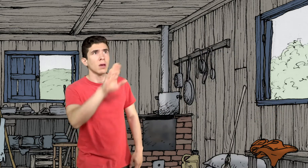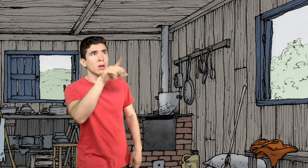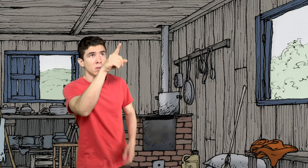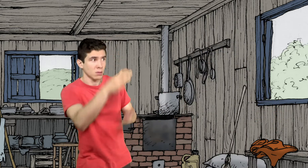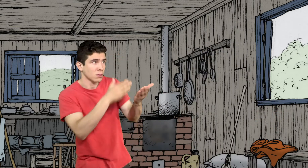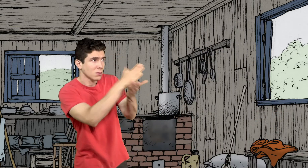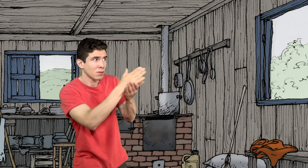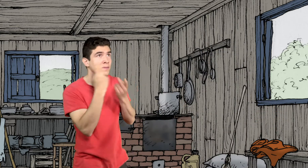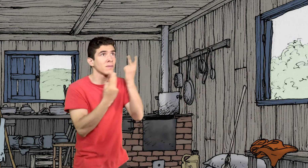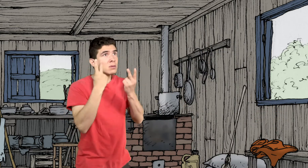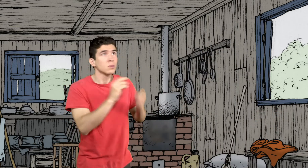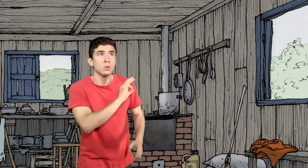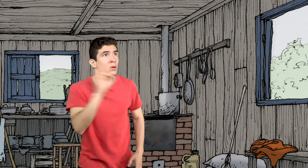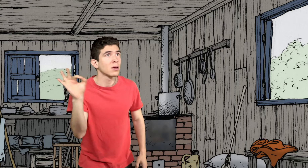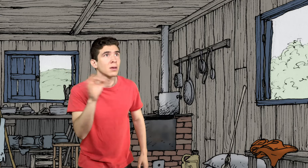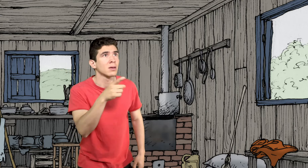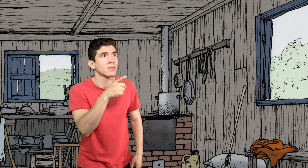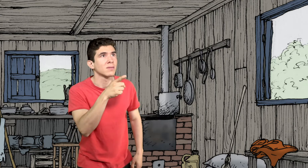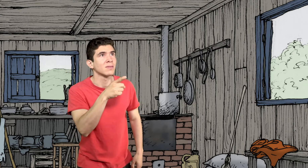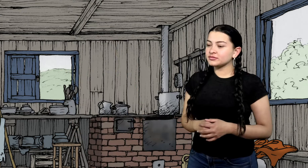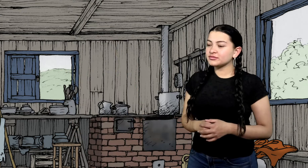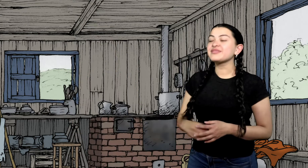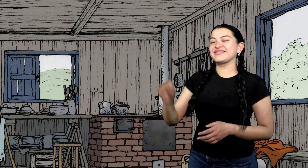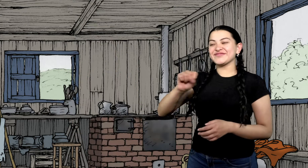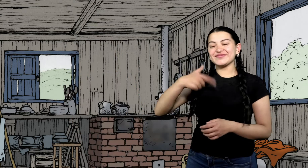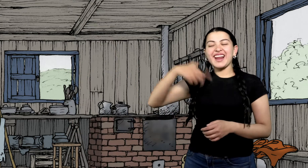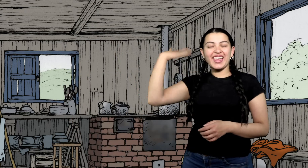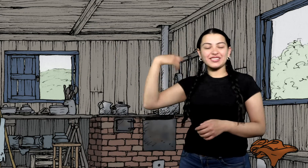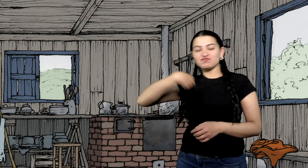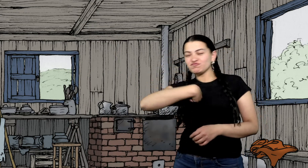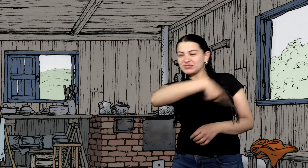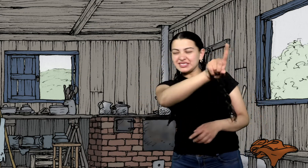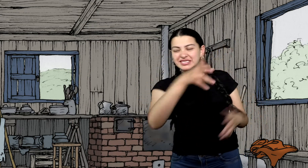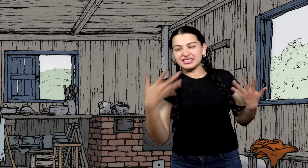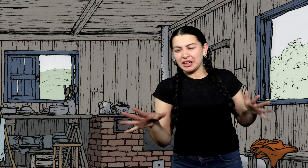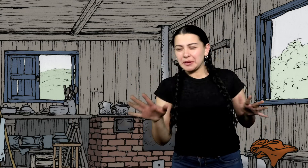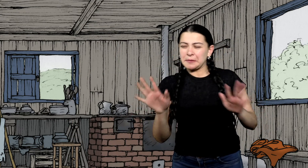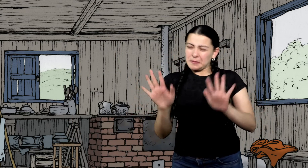¿Nunca has ido a visitarla? Sí, yo he ido a visitarla;